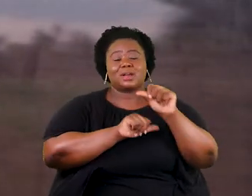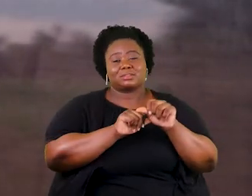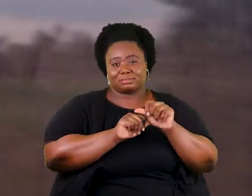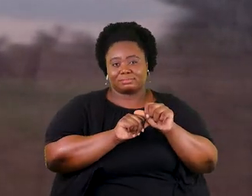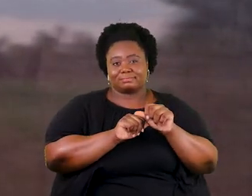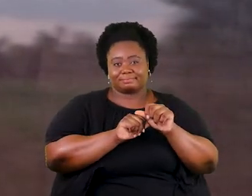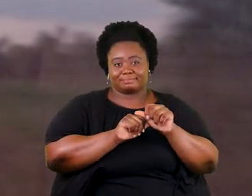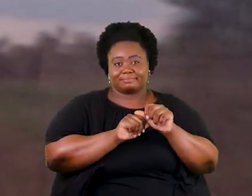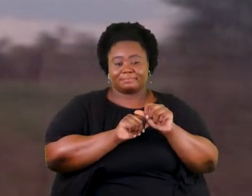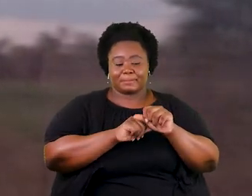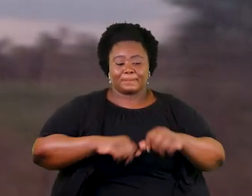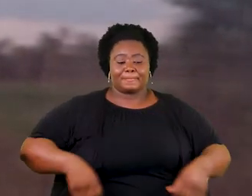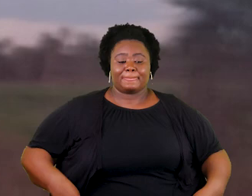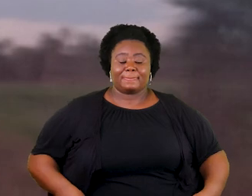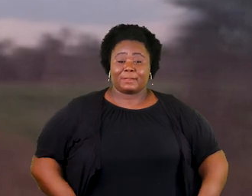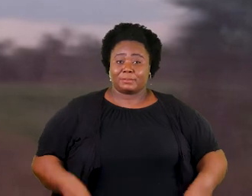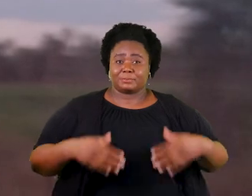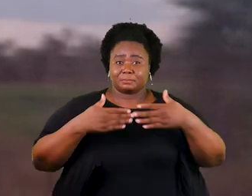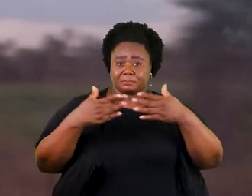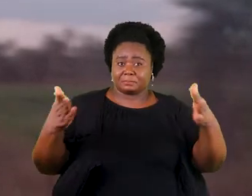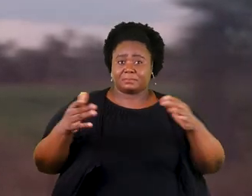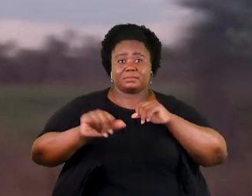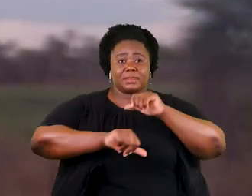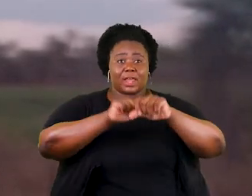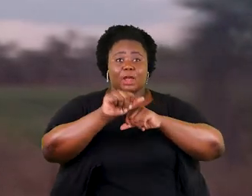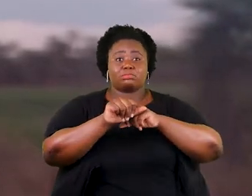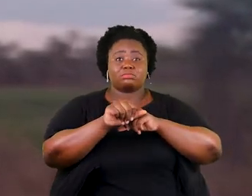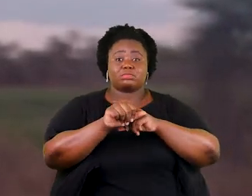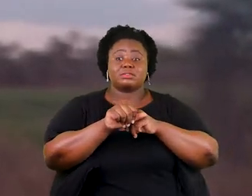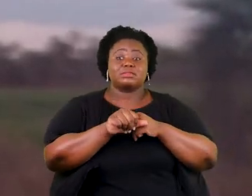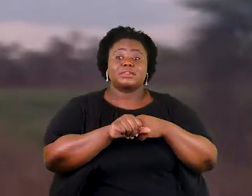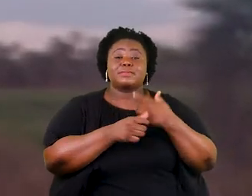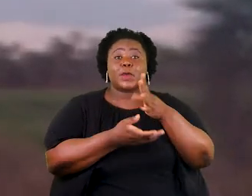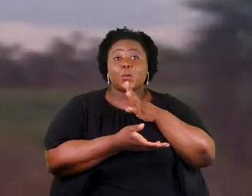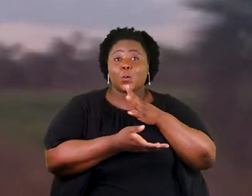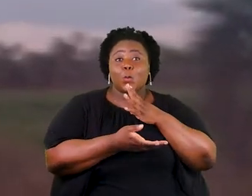aberta às mudanças e navegando em um mar de incertezas